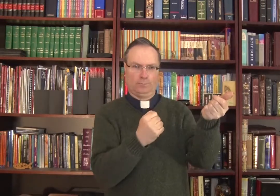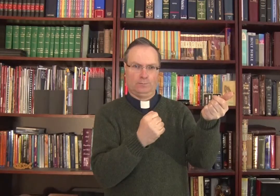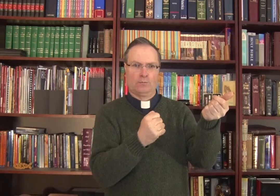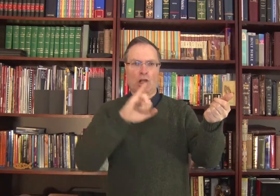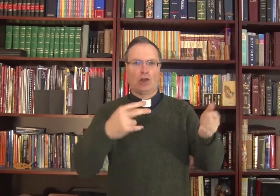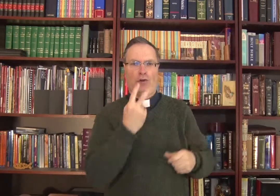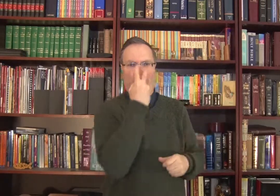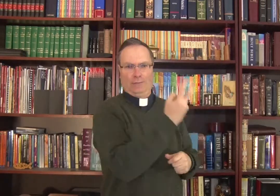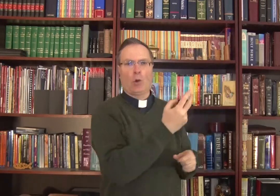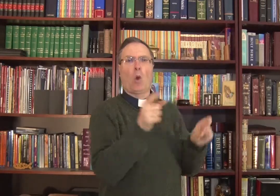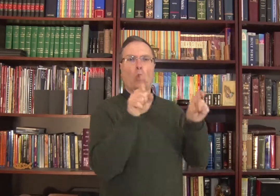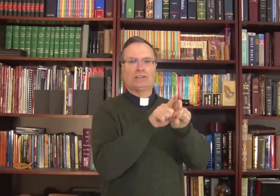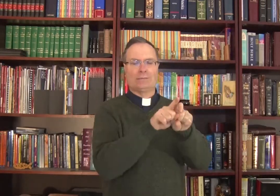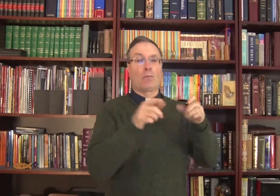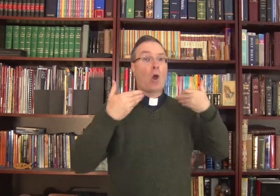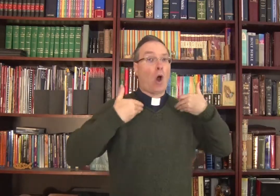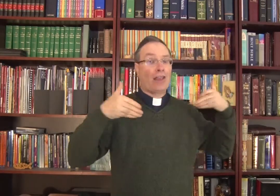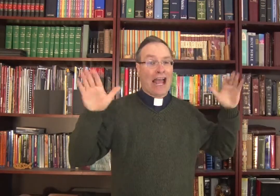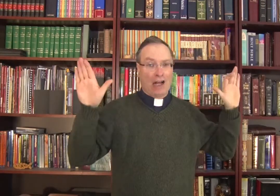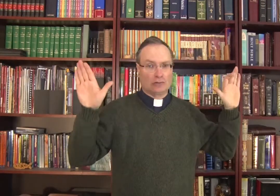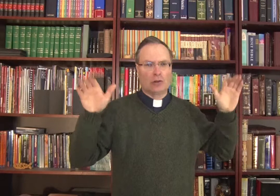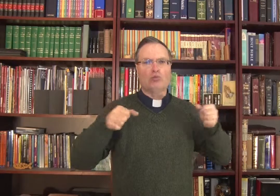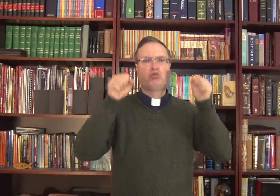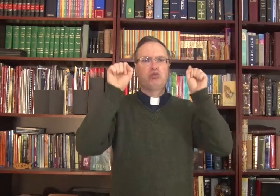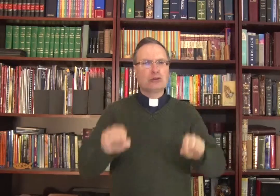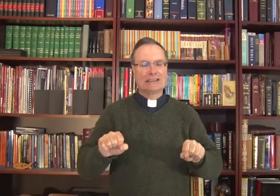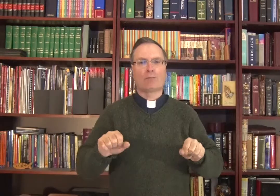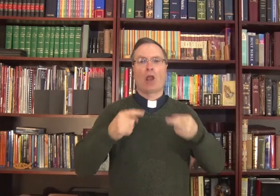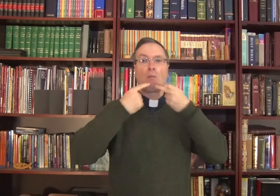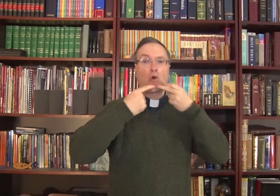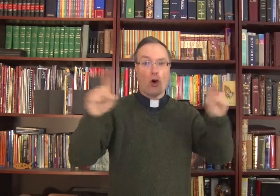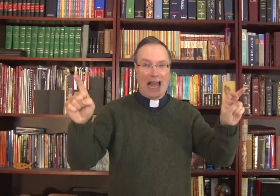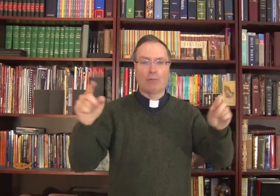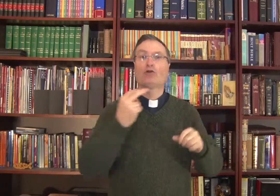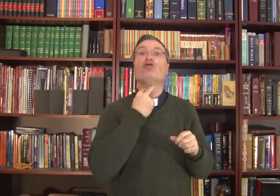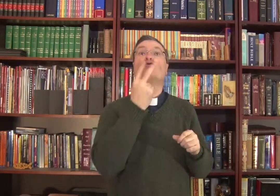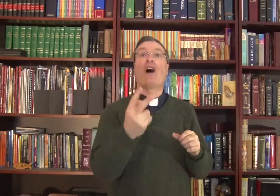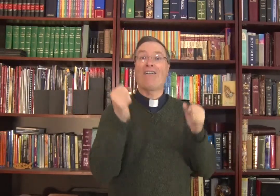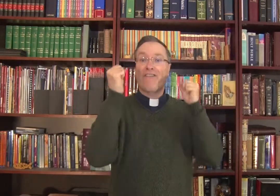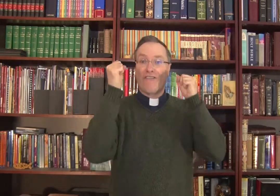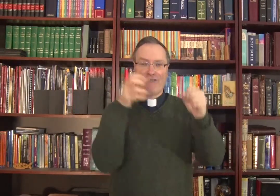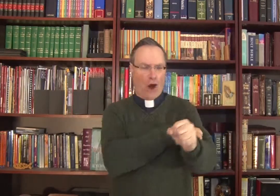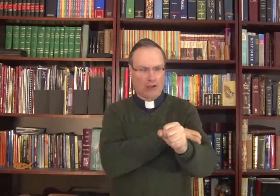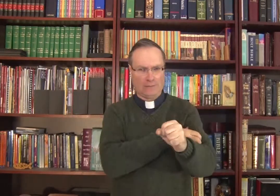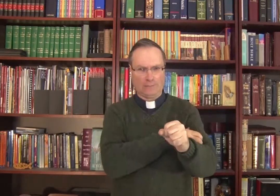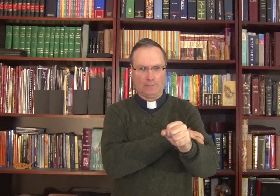Je vis aussi un ange puissant proclamer d’une voix forte: